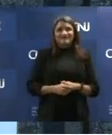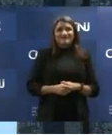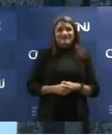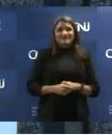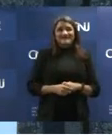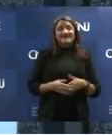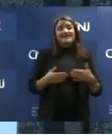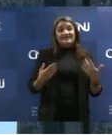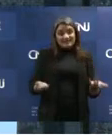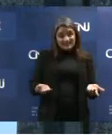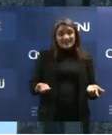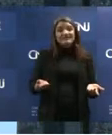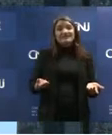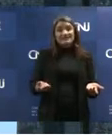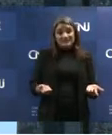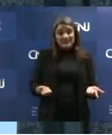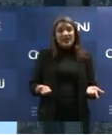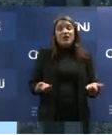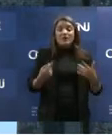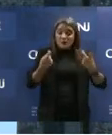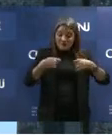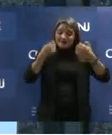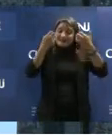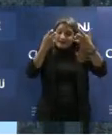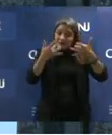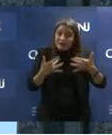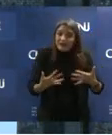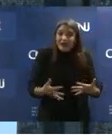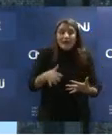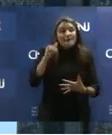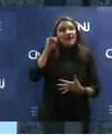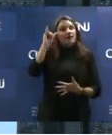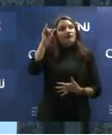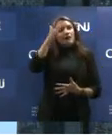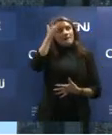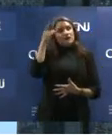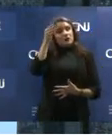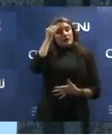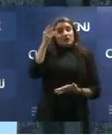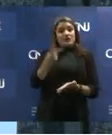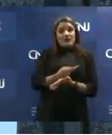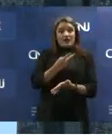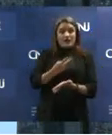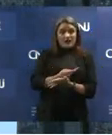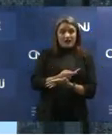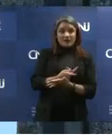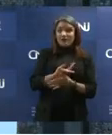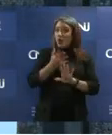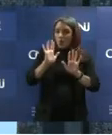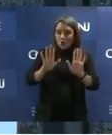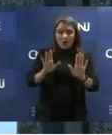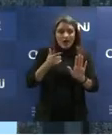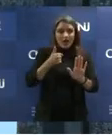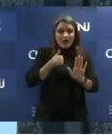mas eu preciso esclarecer isso, porque isso pode parecer que eu sofri na pele. Eu quero dizer o senhor que eu fiz o meu